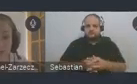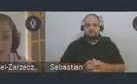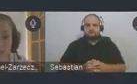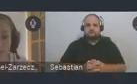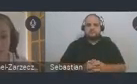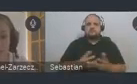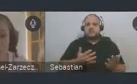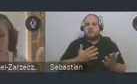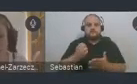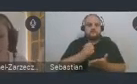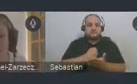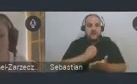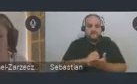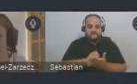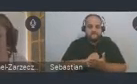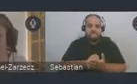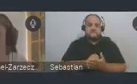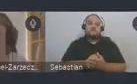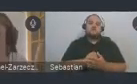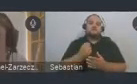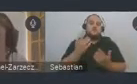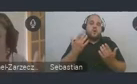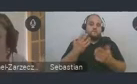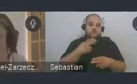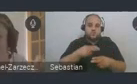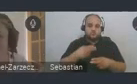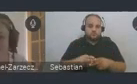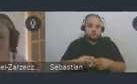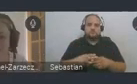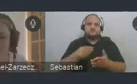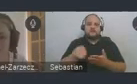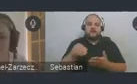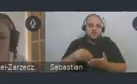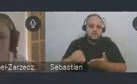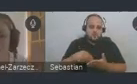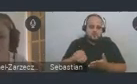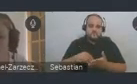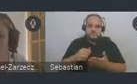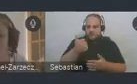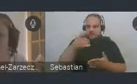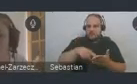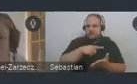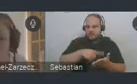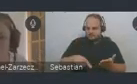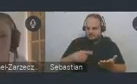Załatwianie spraw, cały obszar e-administracji, bankowość, która kilka razy nam się już pojawiła,